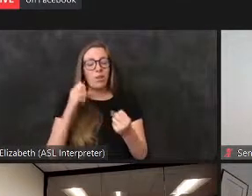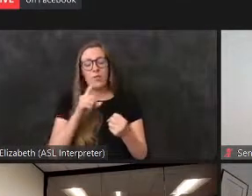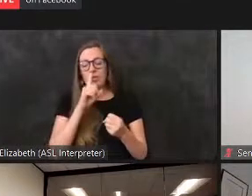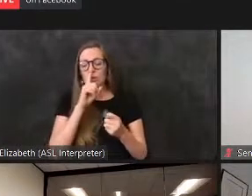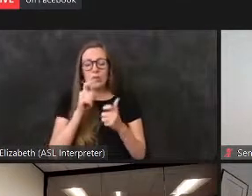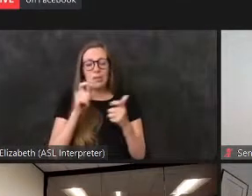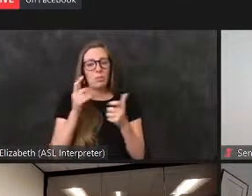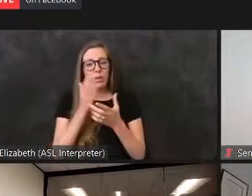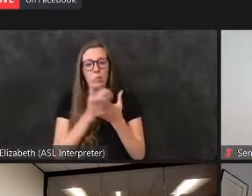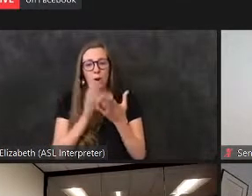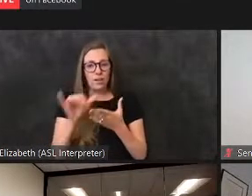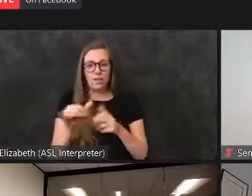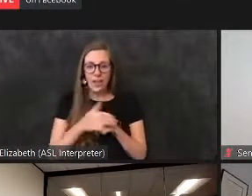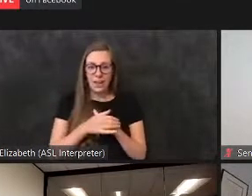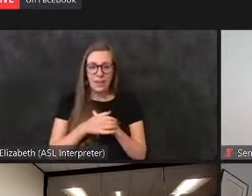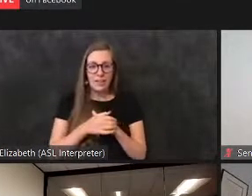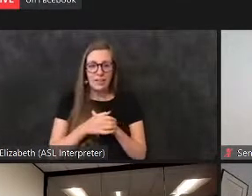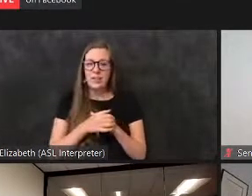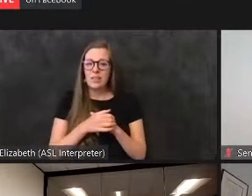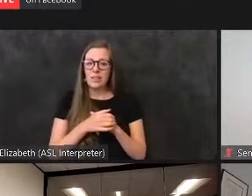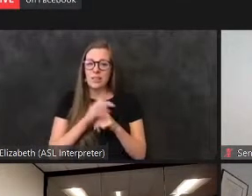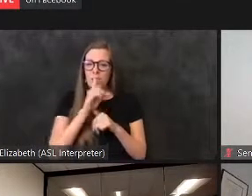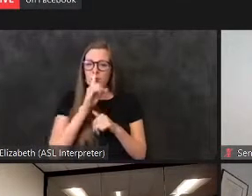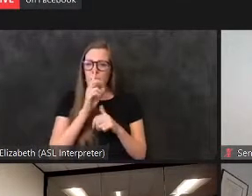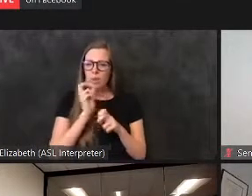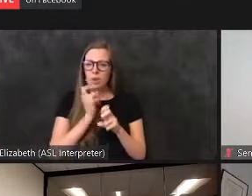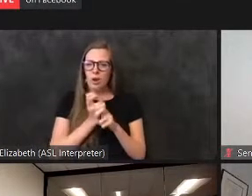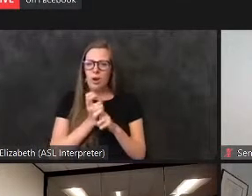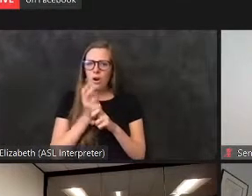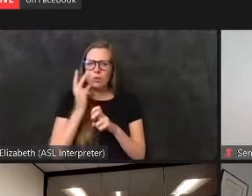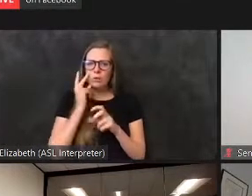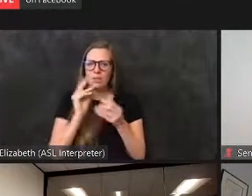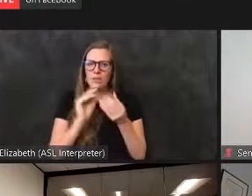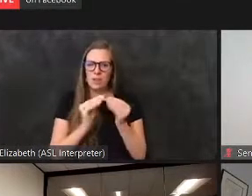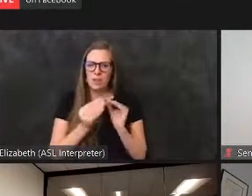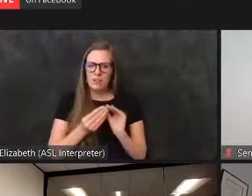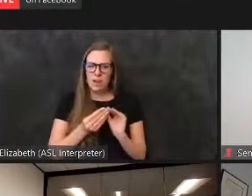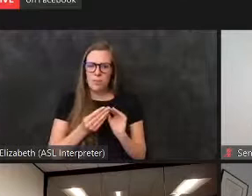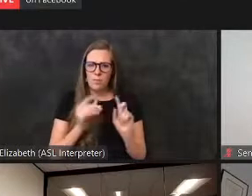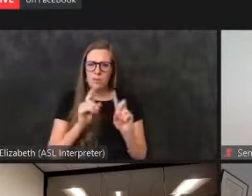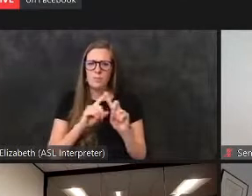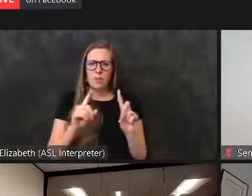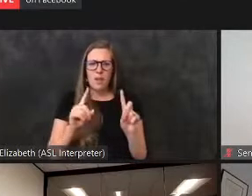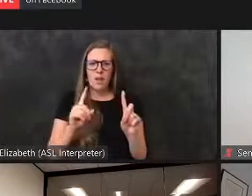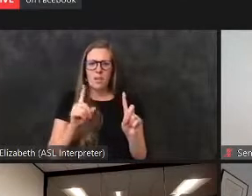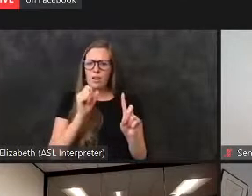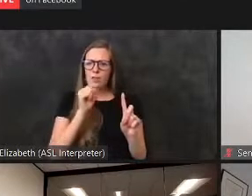salud mental, es un gran aspecto con respecto. Respeto es. Nos rompe el corazón ver realmente, pero